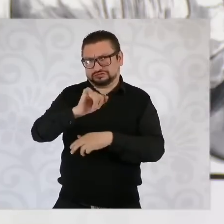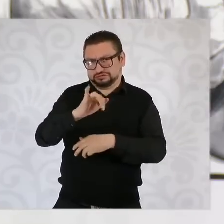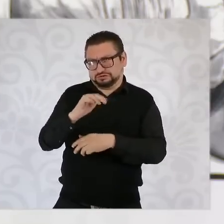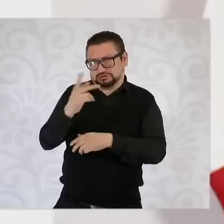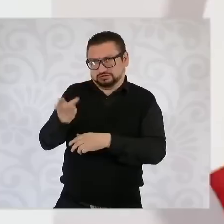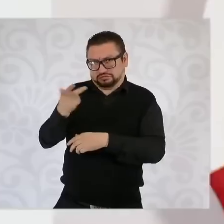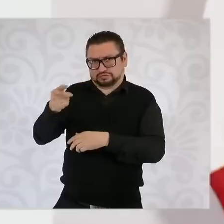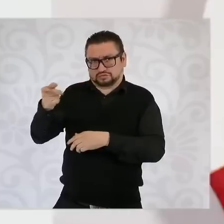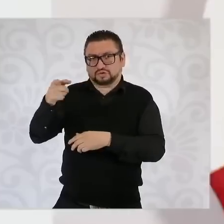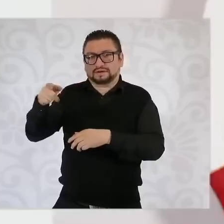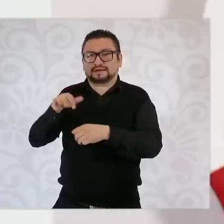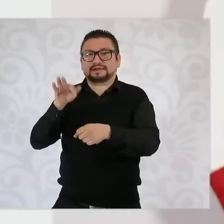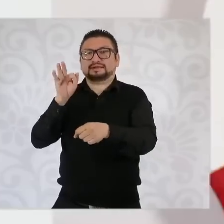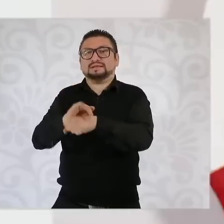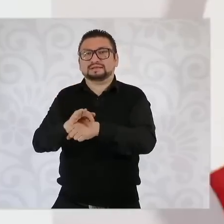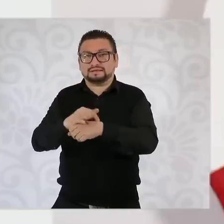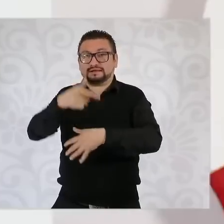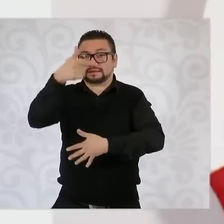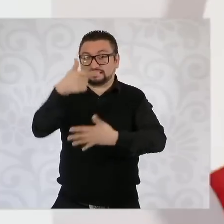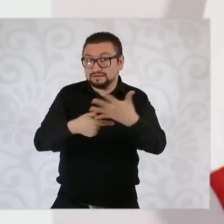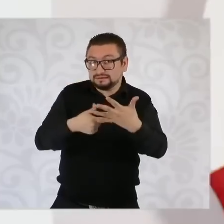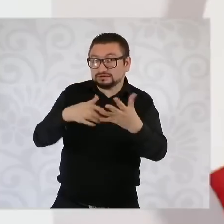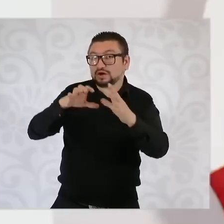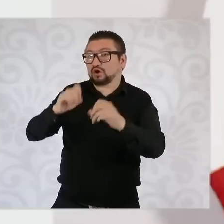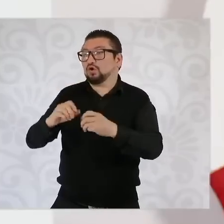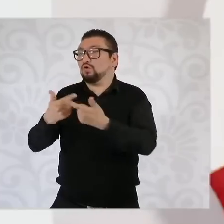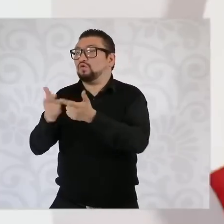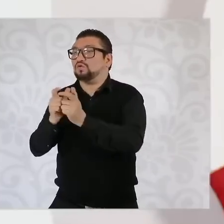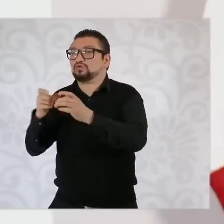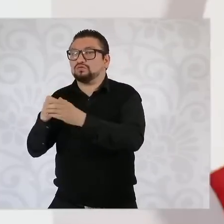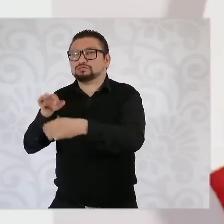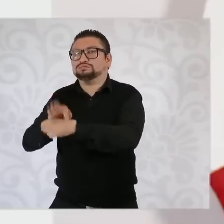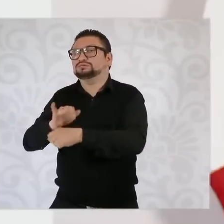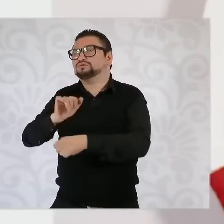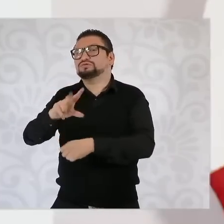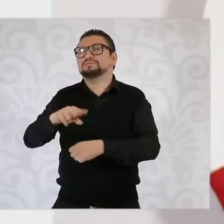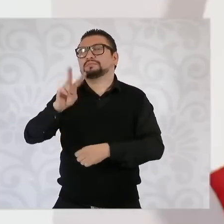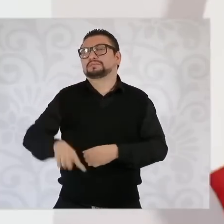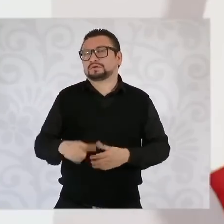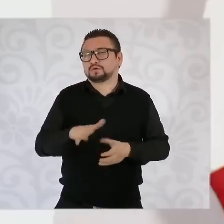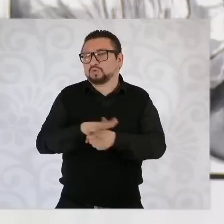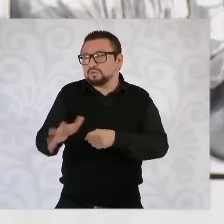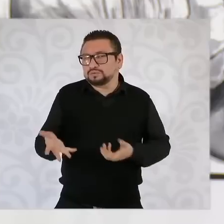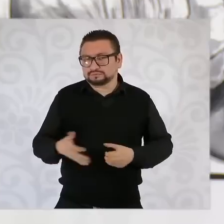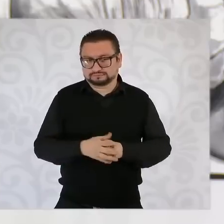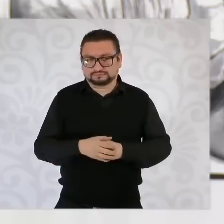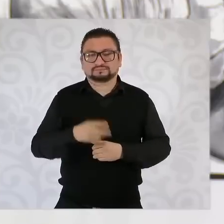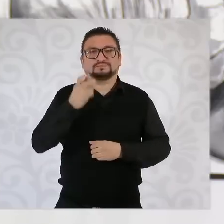que defiende es la lista o la representación de las minorías entonces lo que est aparte en